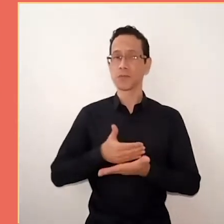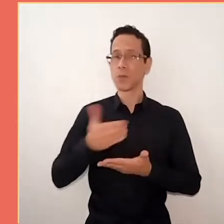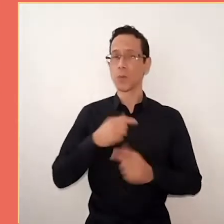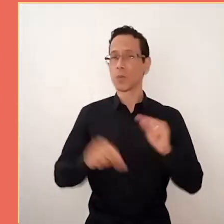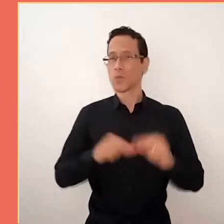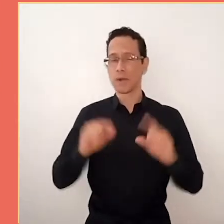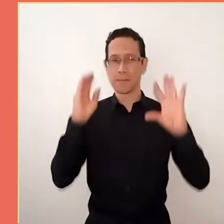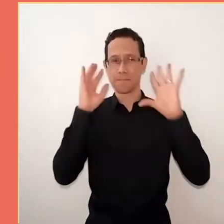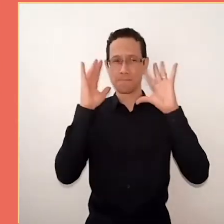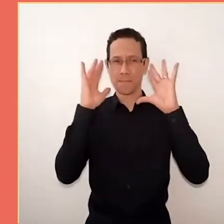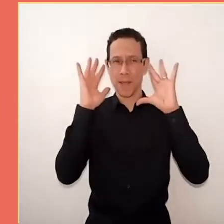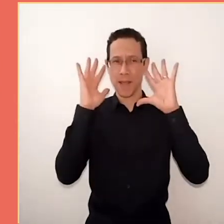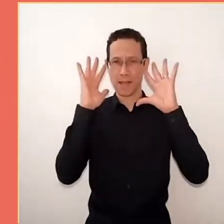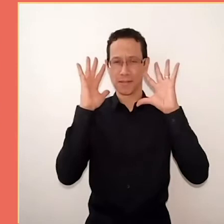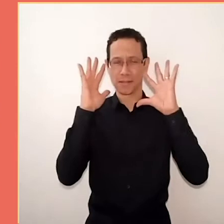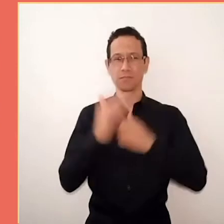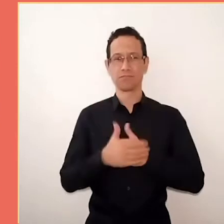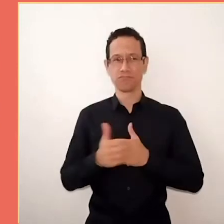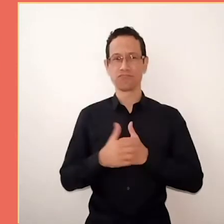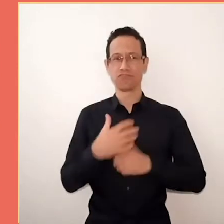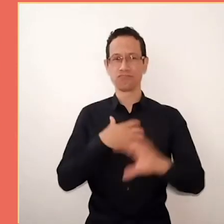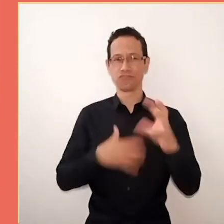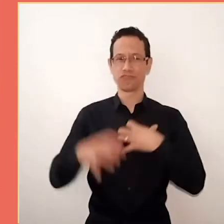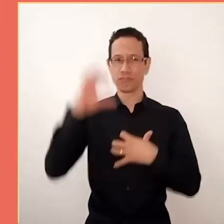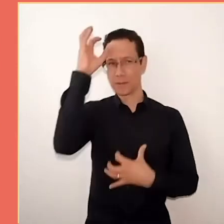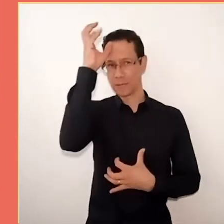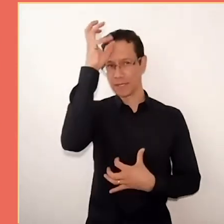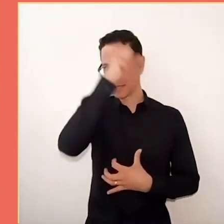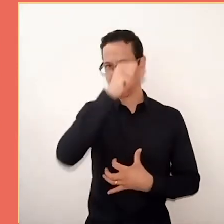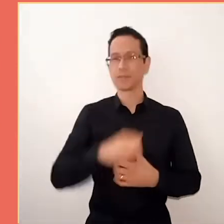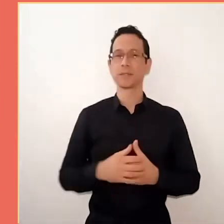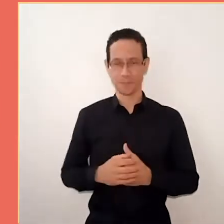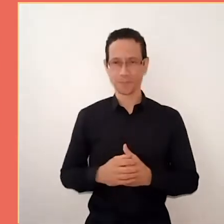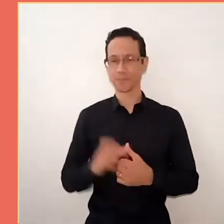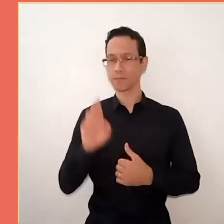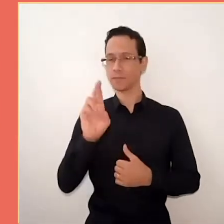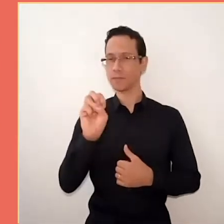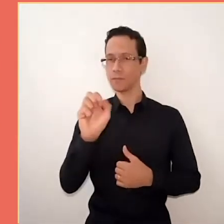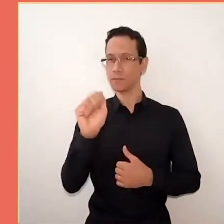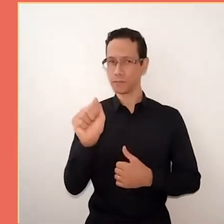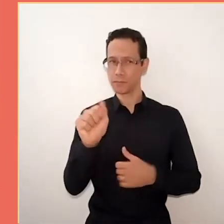numa perspectiva de afeto, e de aprendizagem. Rosa María Torres, também compartilhou aqui